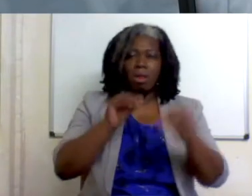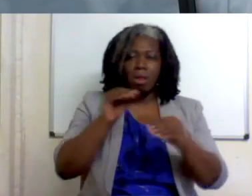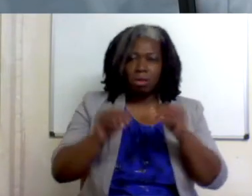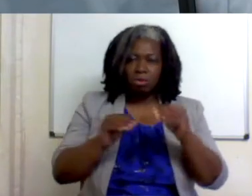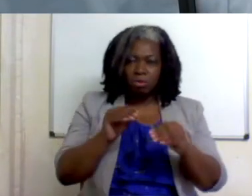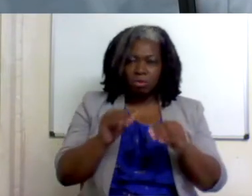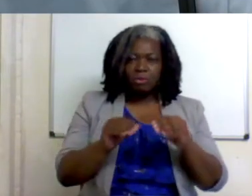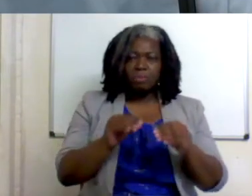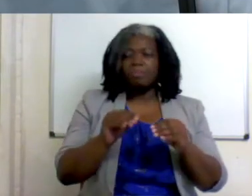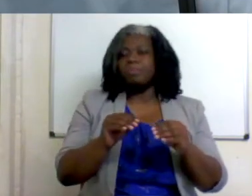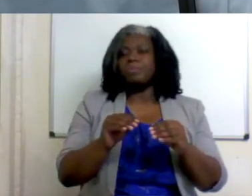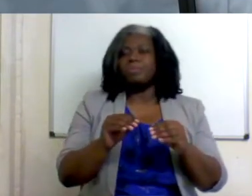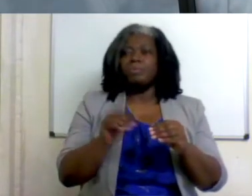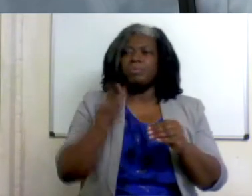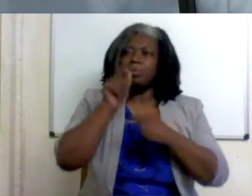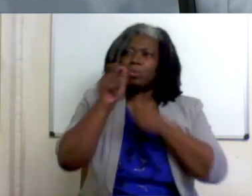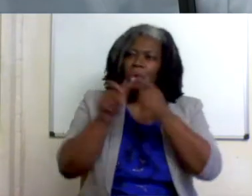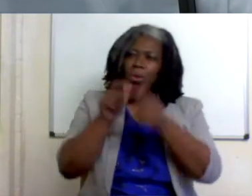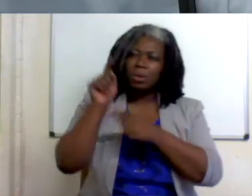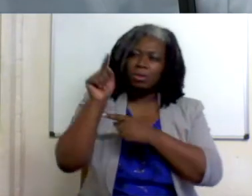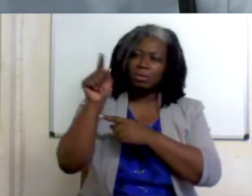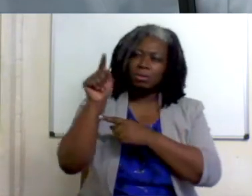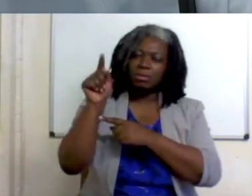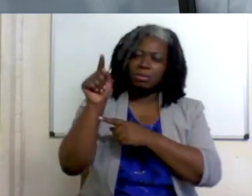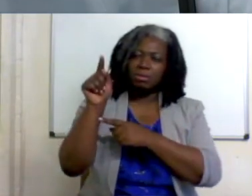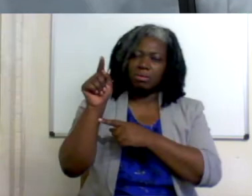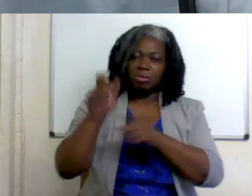si asi budou povidat? Potom vytvorite pozadi pro tyto